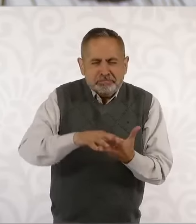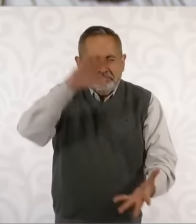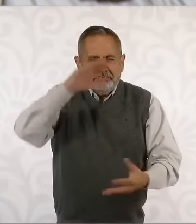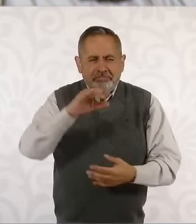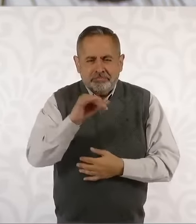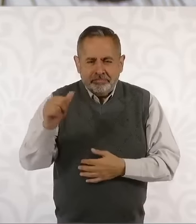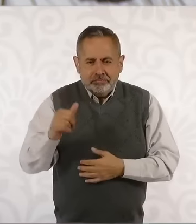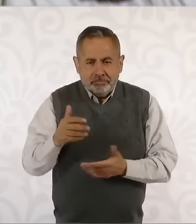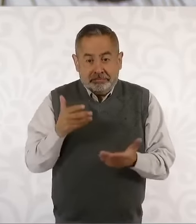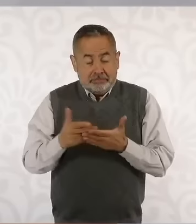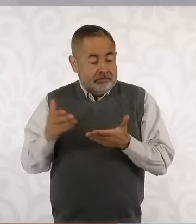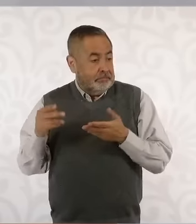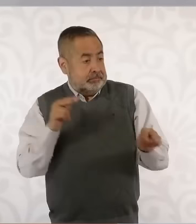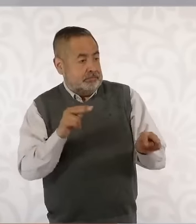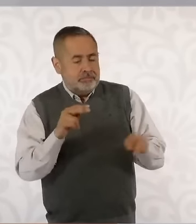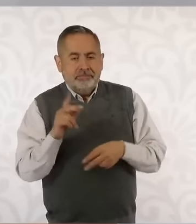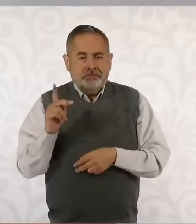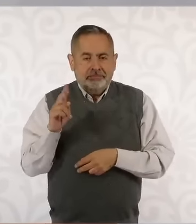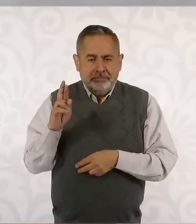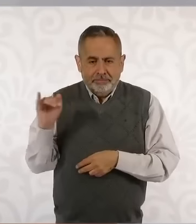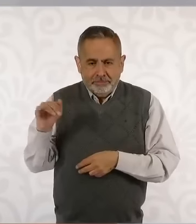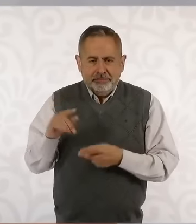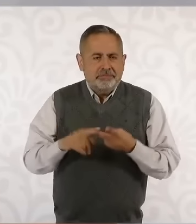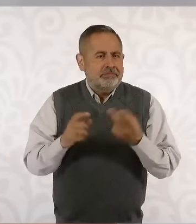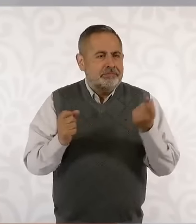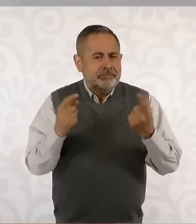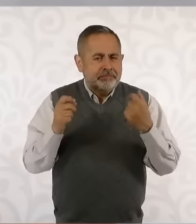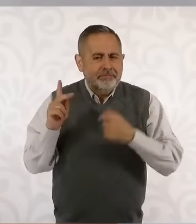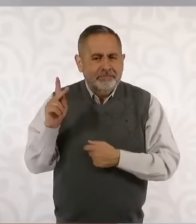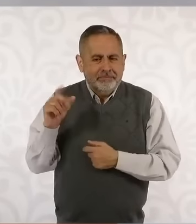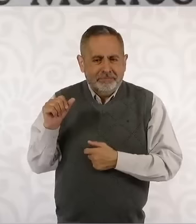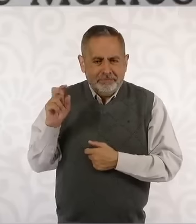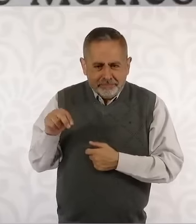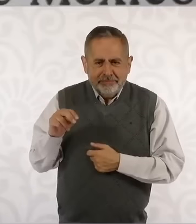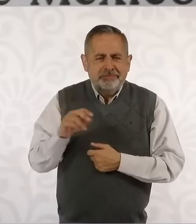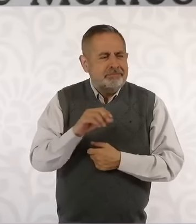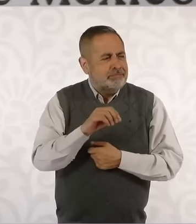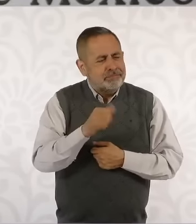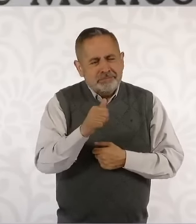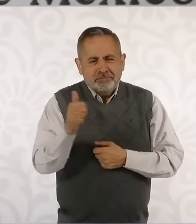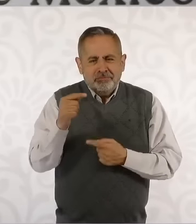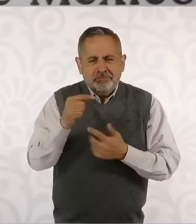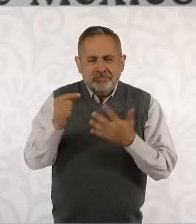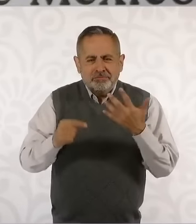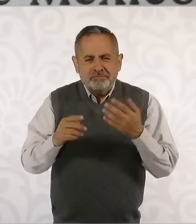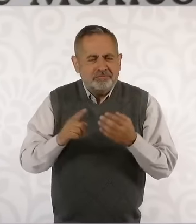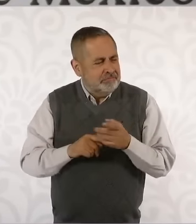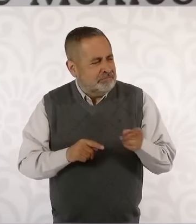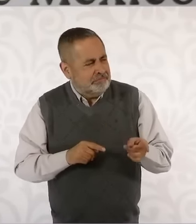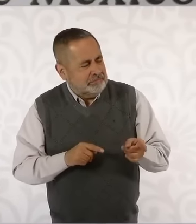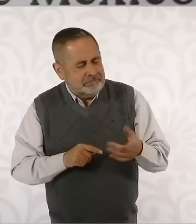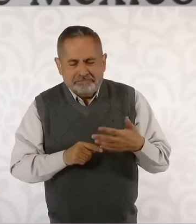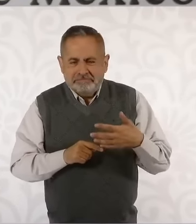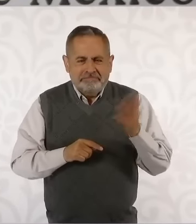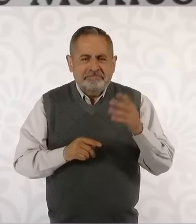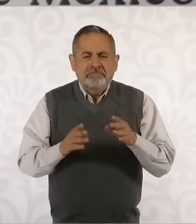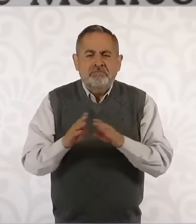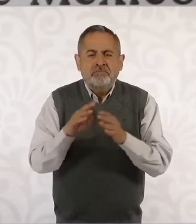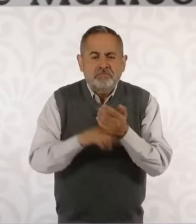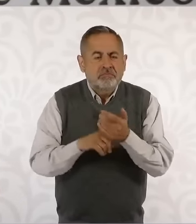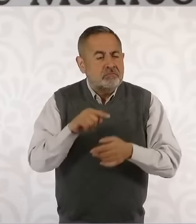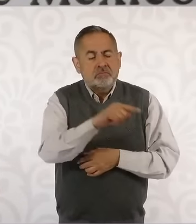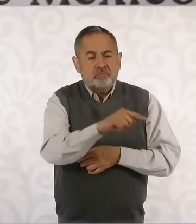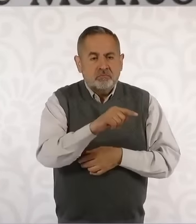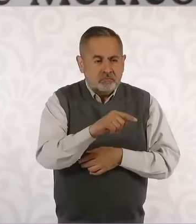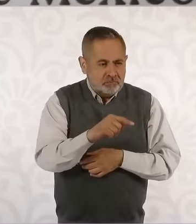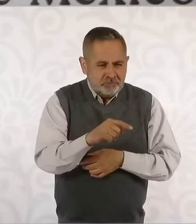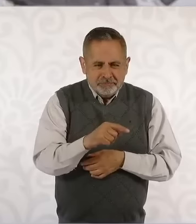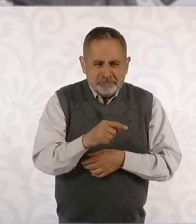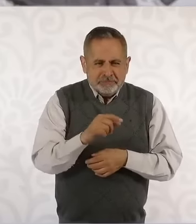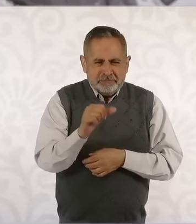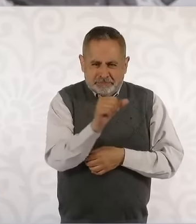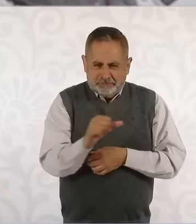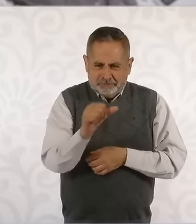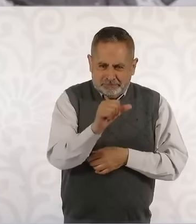PRI, algunos del PAN, algunos eh de otros partidos e o personas o cuentas que están muy identificadas